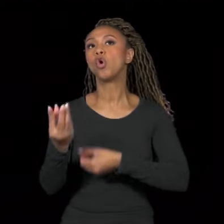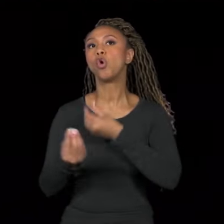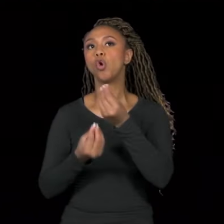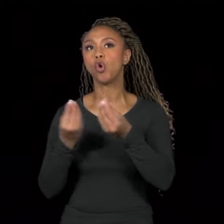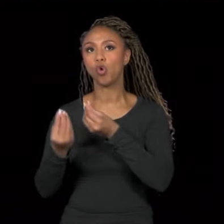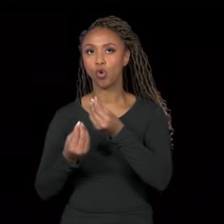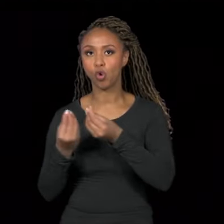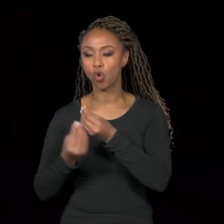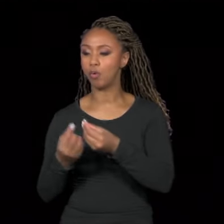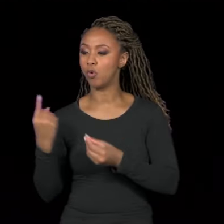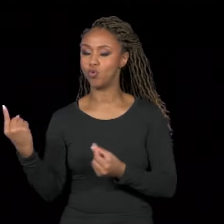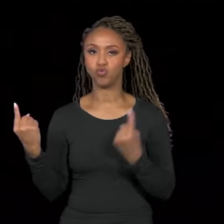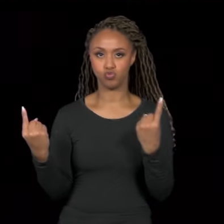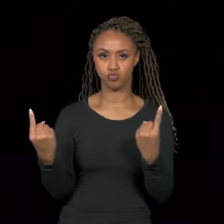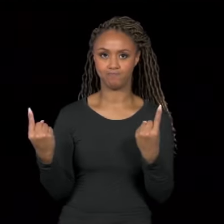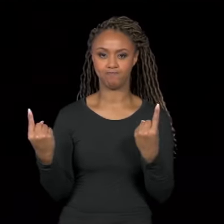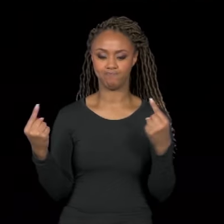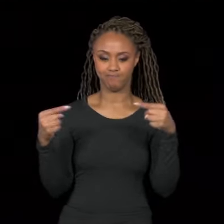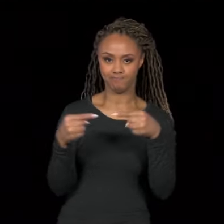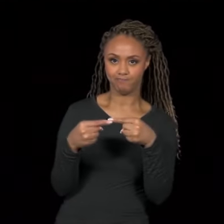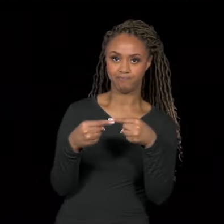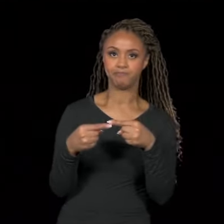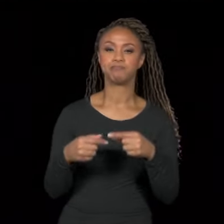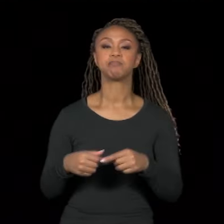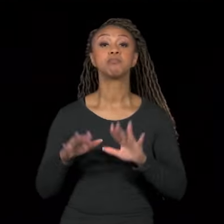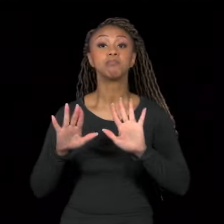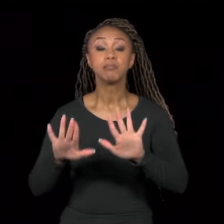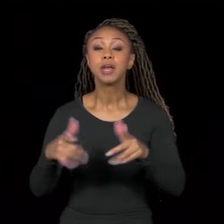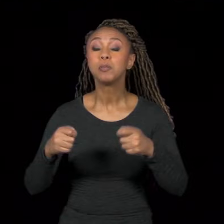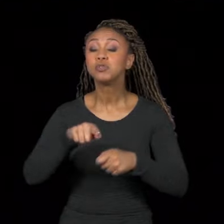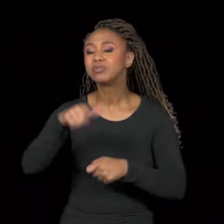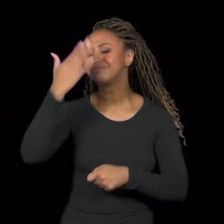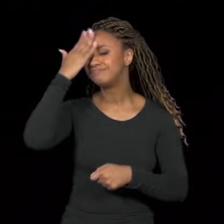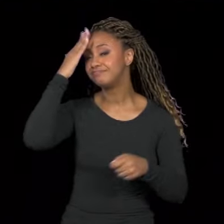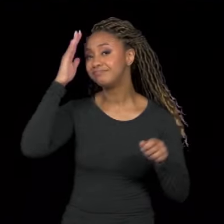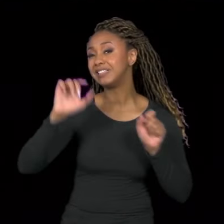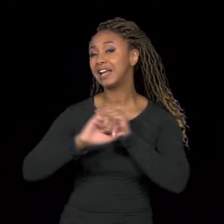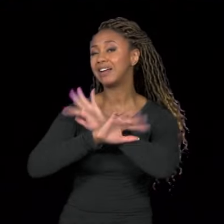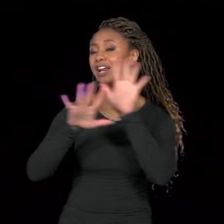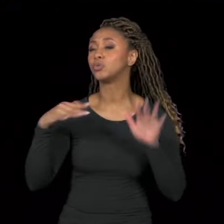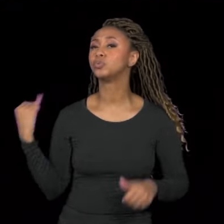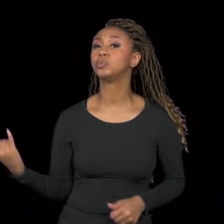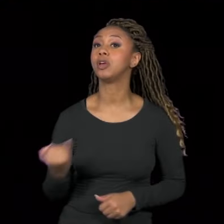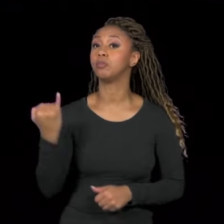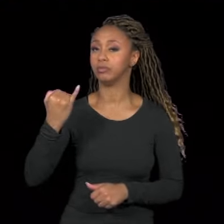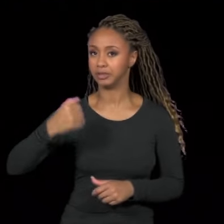UM, EU QUERIA DEIXAR CLARO, PESSOAL, PARA VOCÊS, UMA COISA MUITO IMPORTANTE. A HORA QUE VOCÊS FOREM PEGAR NA LITERATURA, VOCÊS VÃO ENCONTRAR